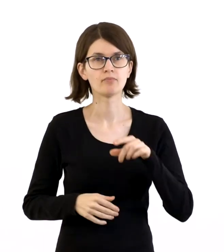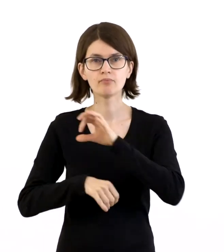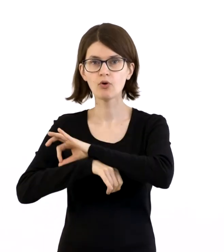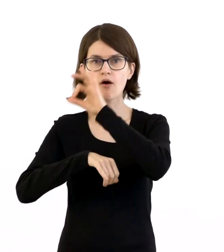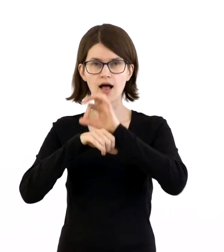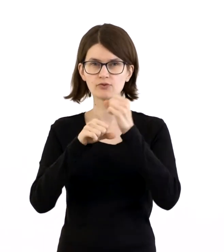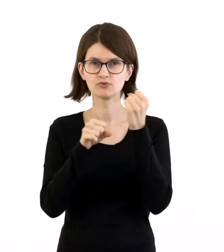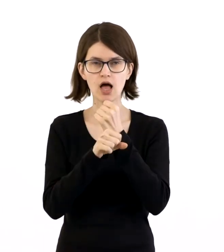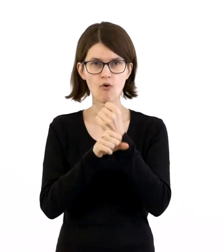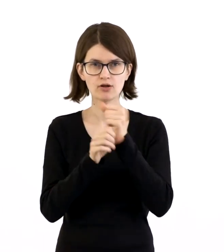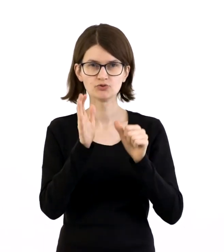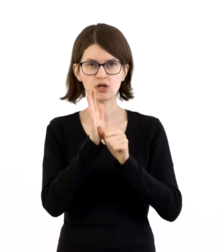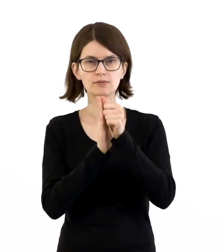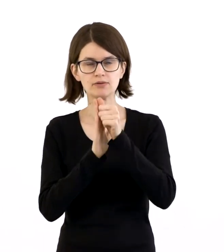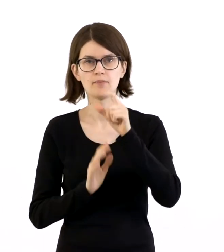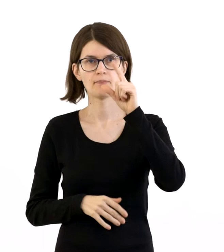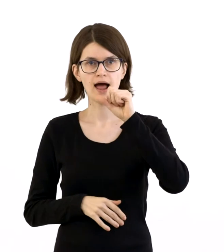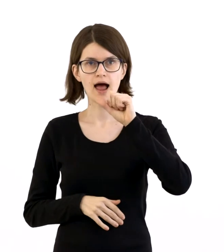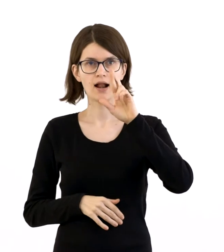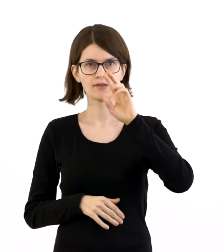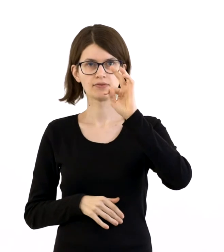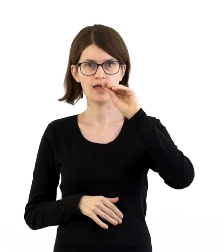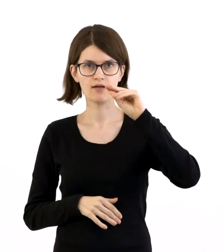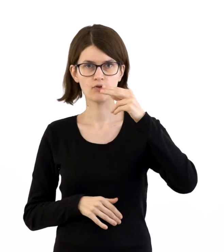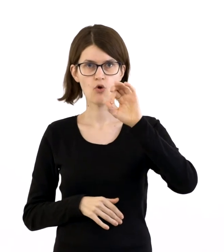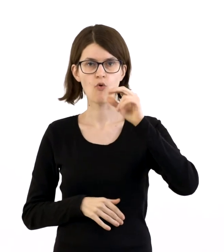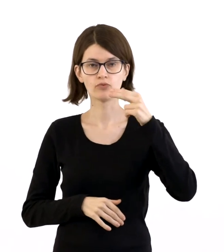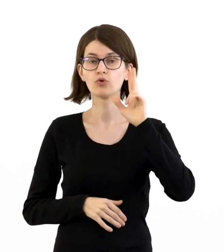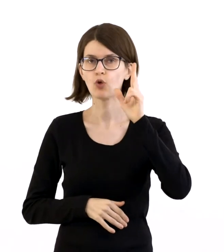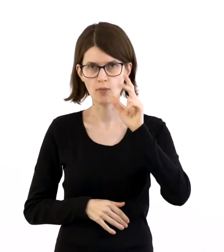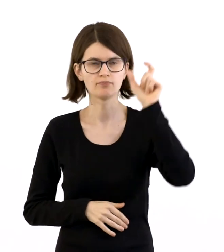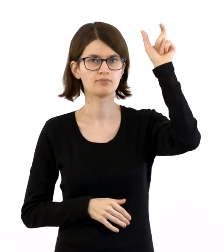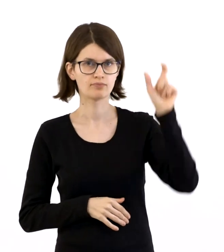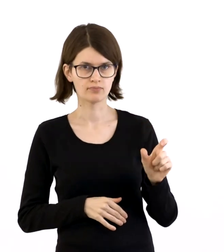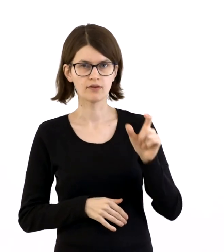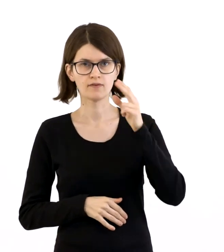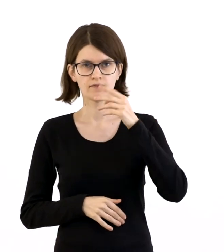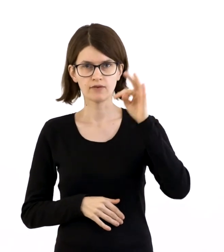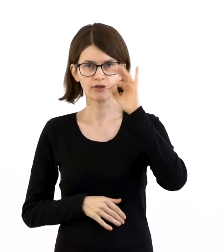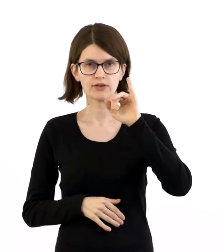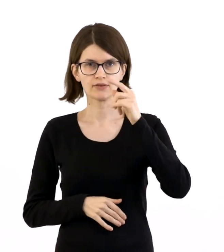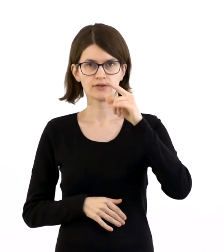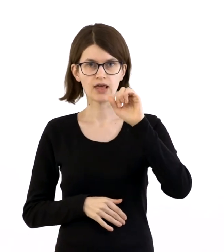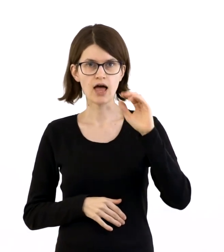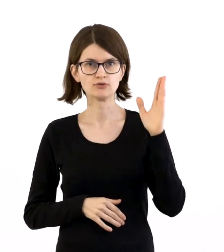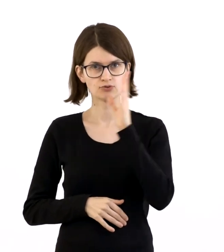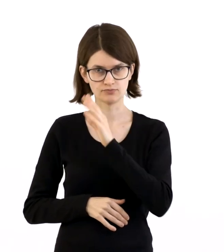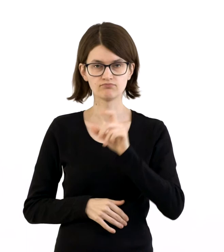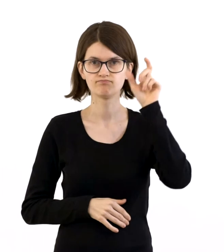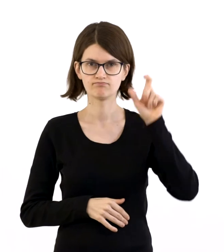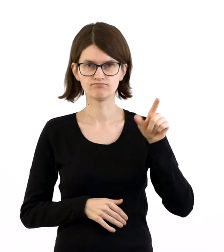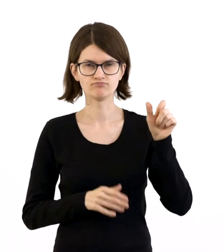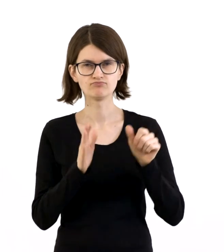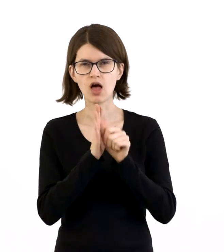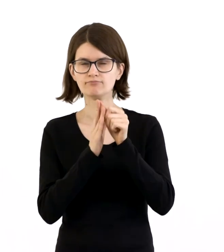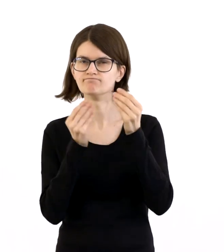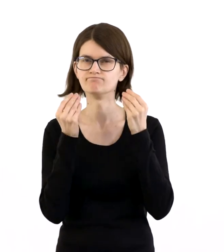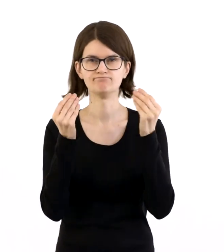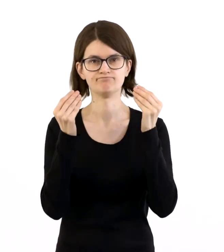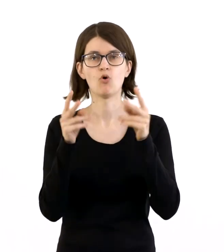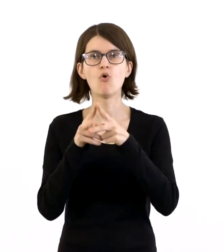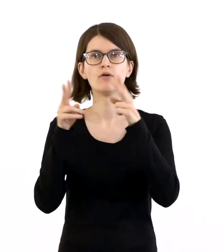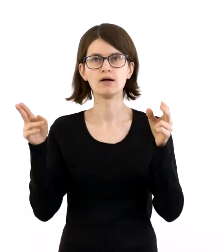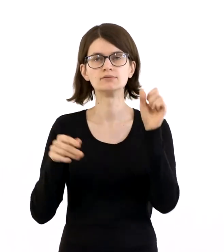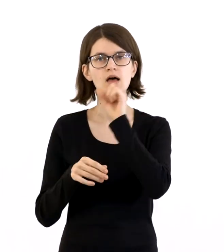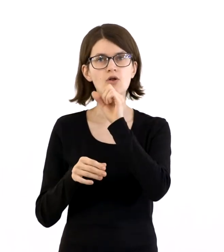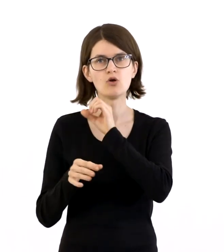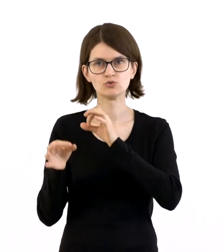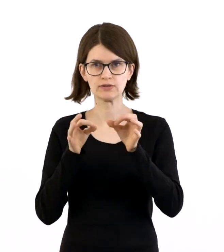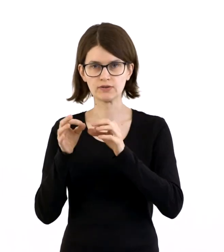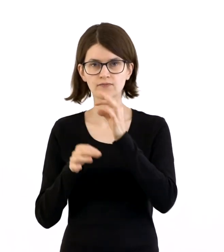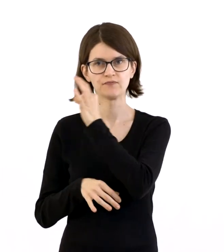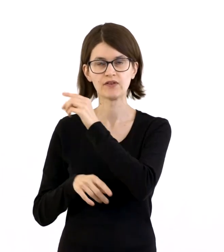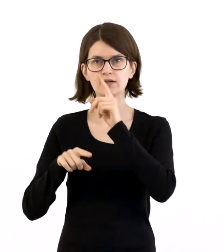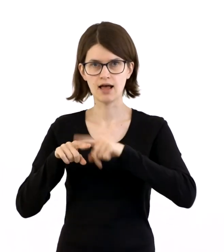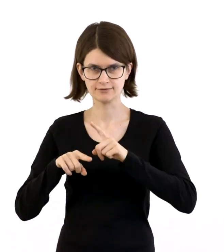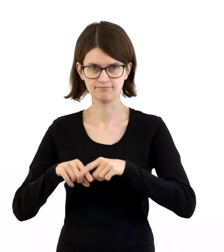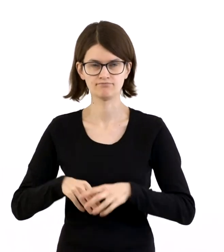Dzieła rzeźbiarskie Partenonu zaprojektował Fidiasz, człowiek uważany za najwybitniejszego rzeźbiarza starożytnej Grecji.